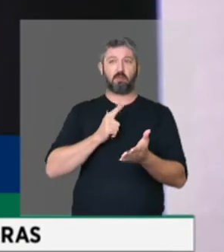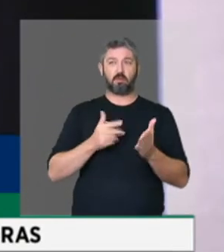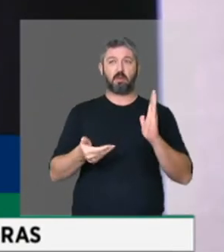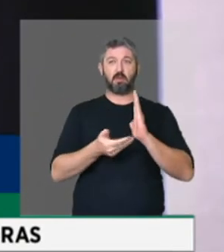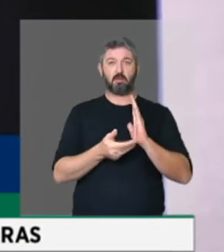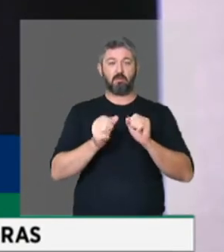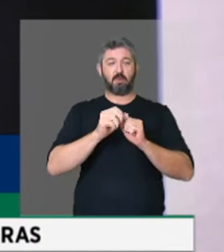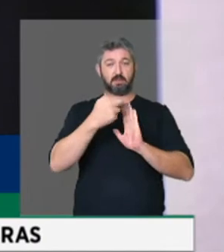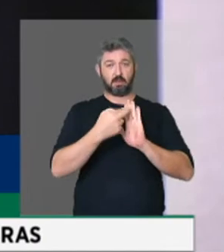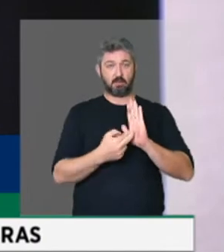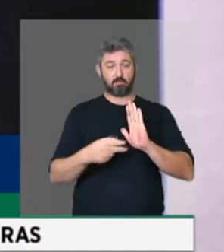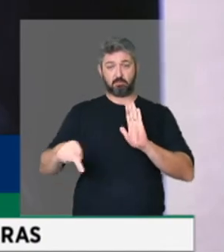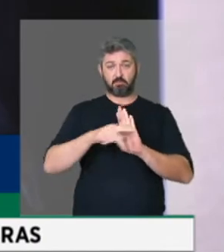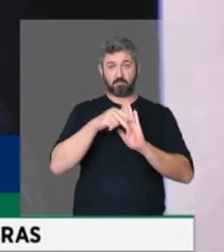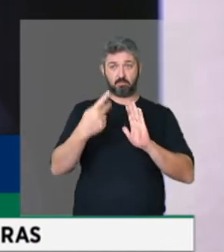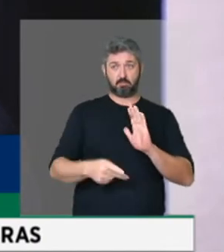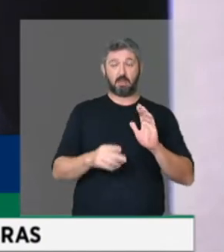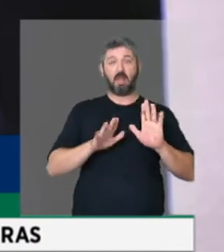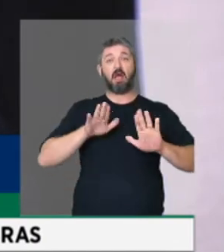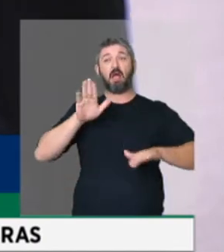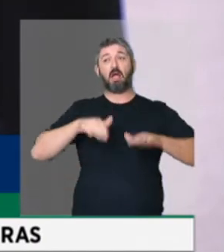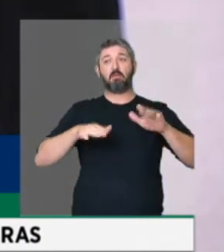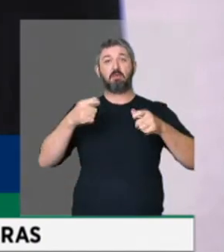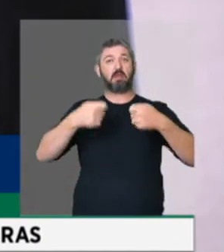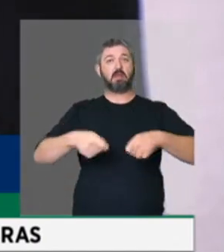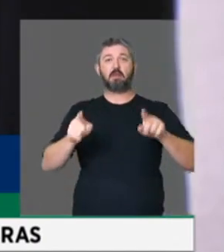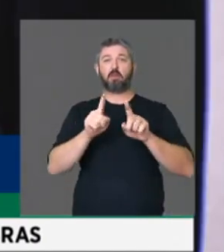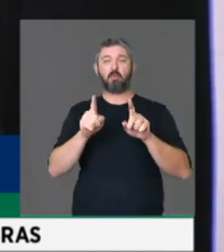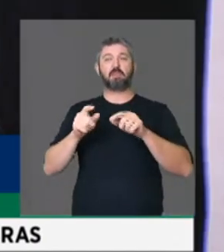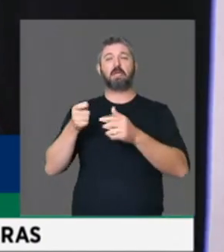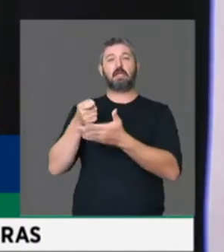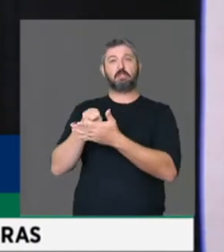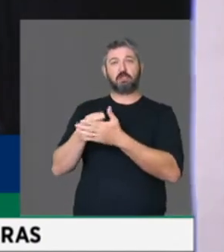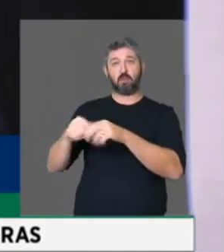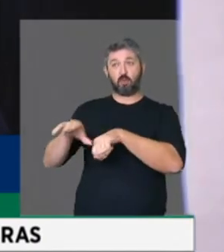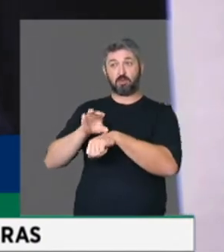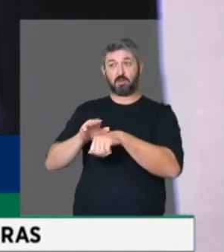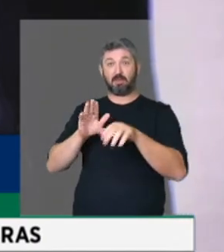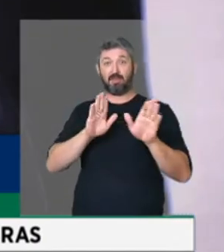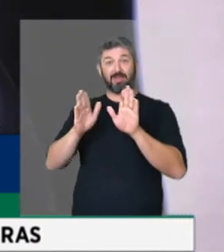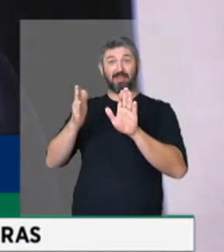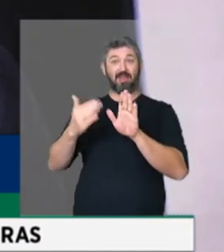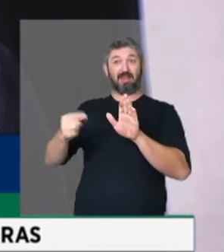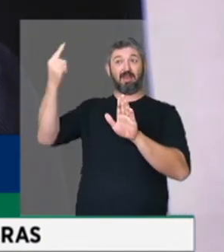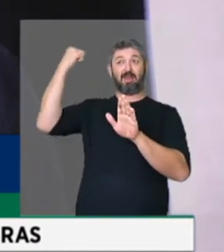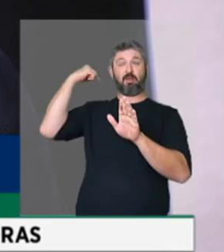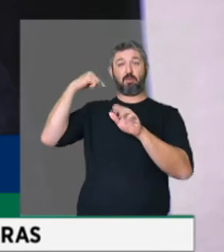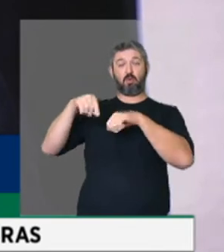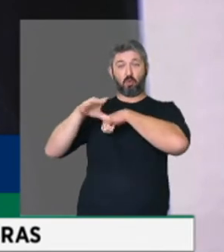PRESIDENTE, POR MEIO DA ADPF REGULAMENTO PRÓPRIO PARA EXCEPCIONALMENTE DISPENSAR EXIGÊNCIA CONSTITUCIONAL. NAQUELE MOMENTO EM MARÇO E ABRIL DE 2020 O BRASIL ESTAVA